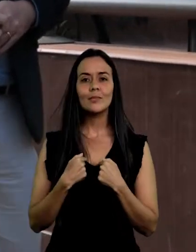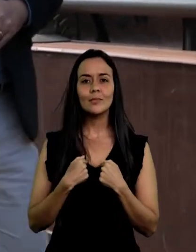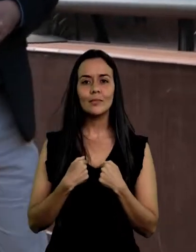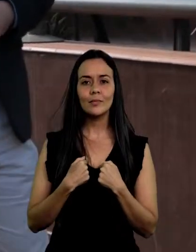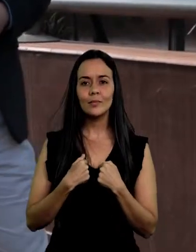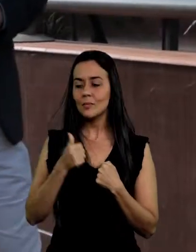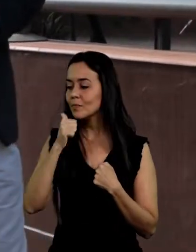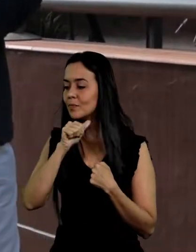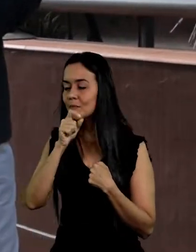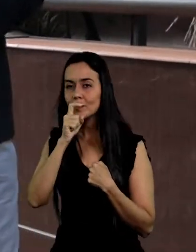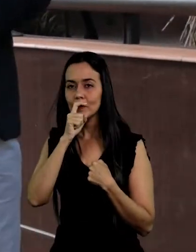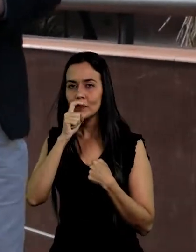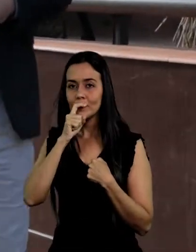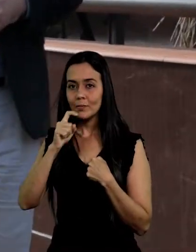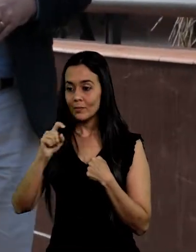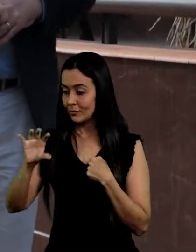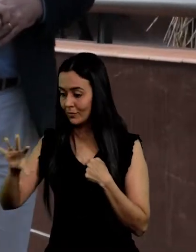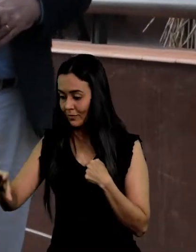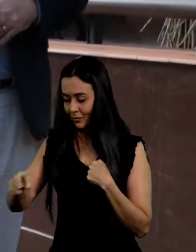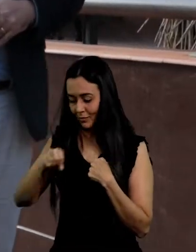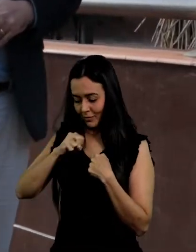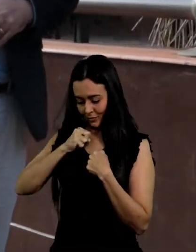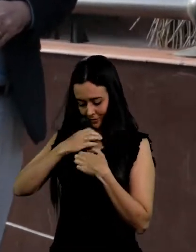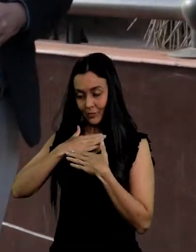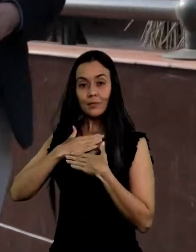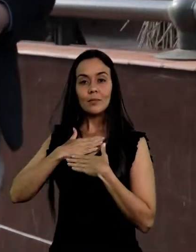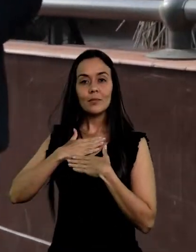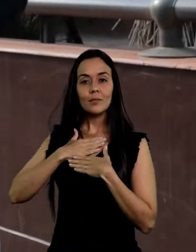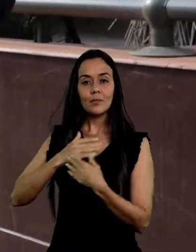você se despedir de um pai, de uma mãe, de um filho, é isso.